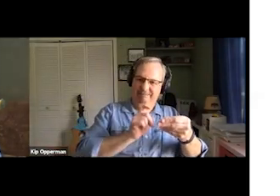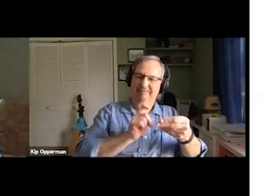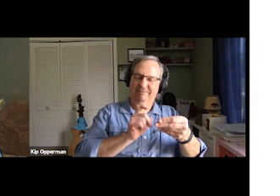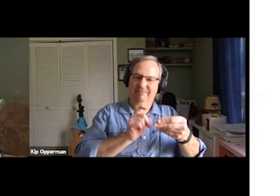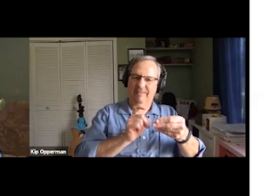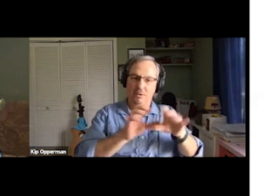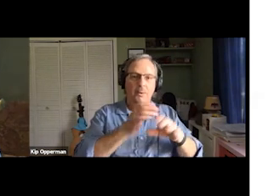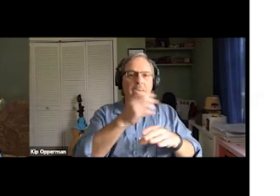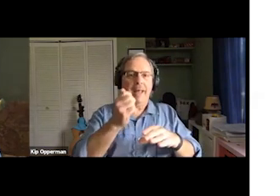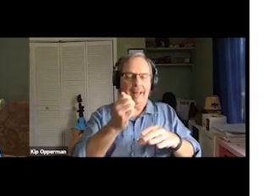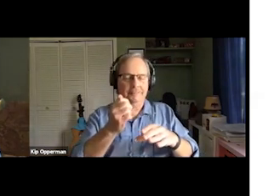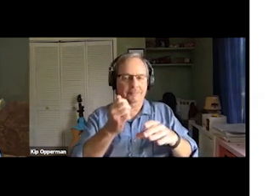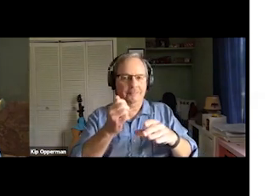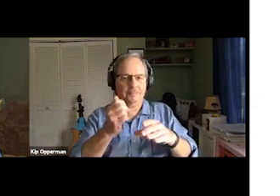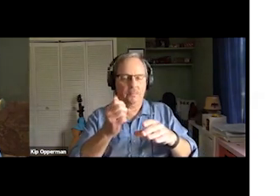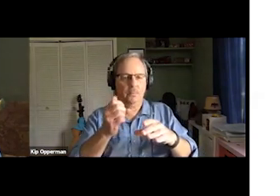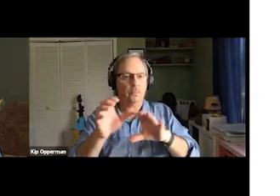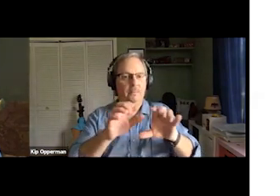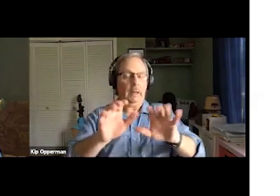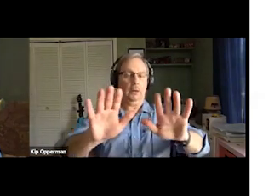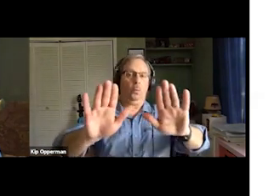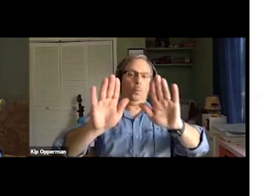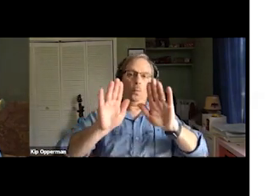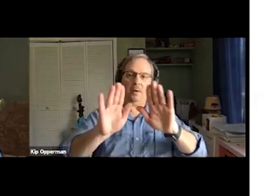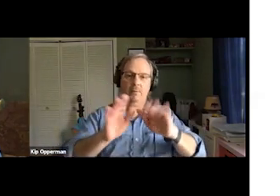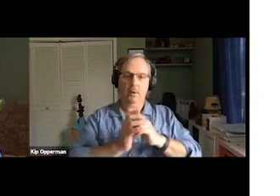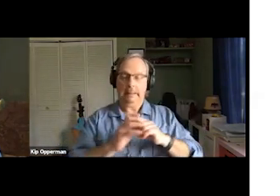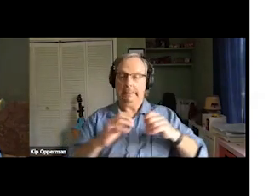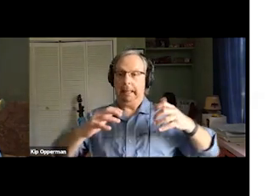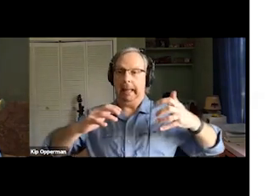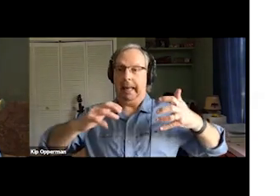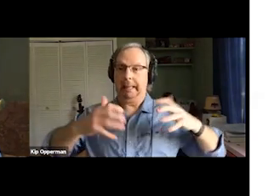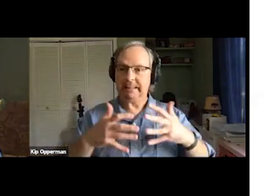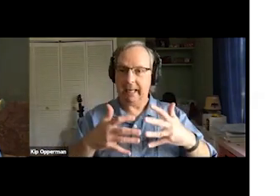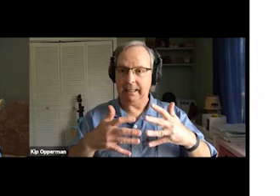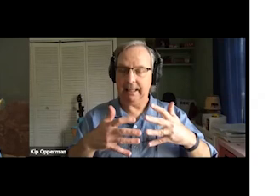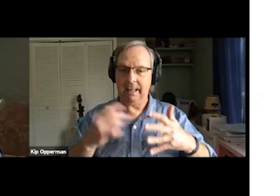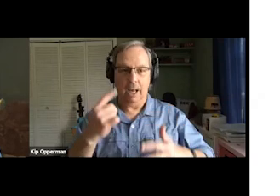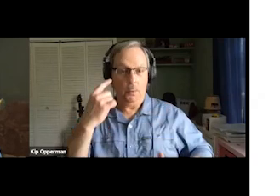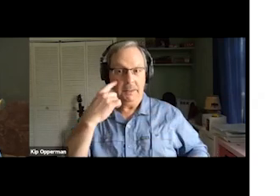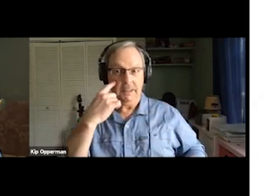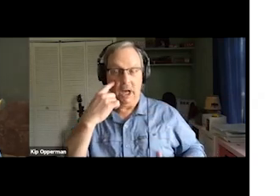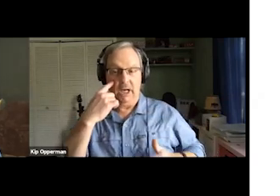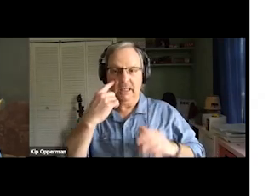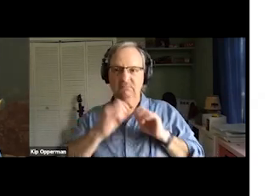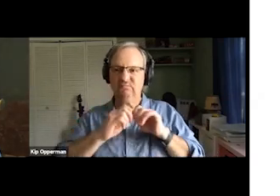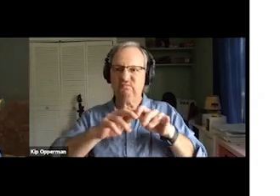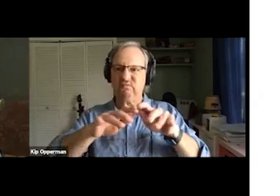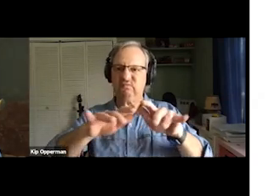y creo que a la gente le ha ido muy bien. Y siempre he pensado que la ansiedad es una enfermedad infecciosa.